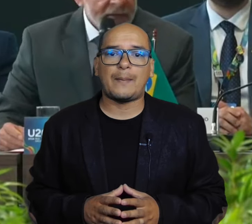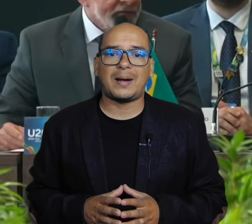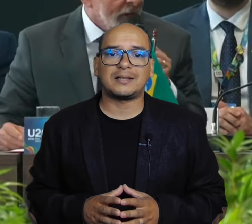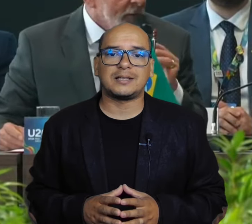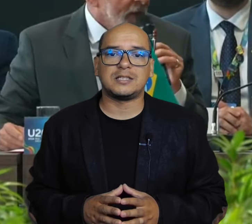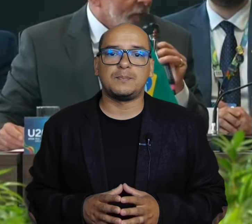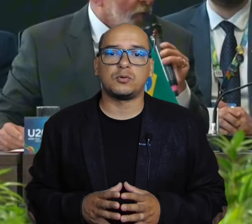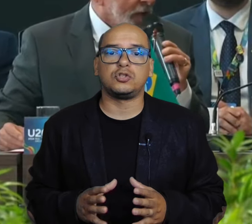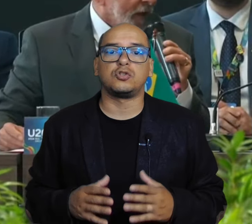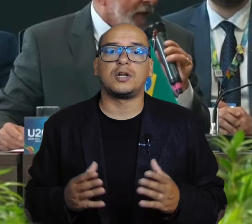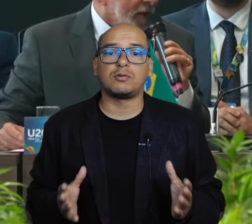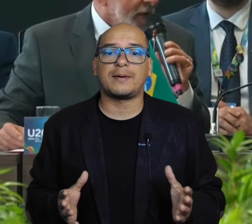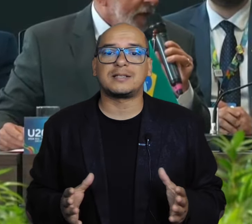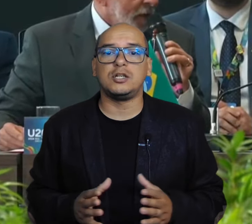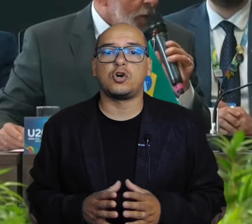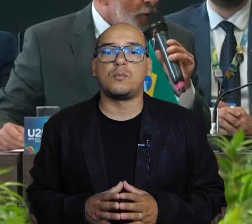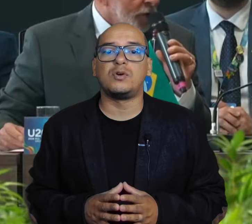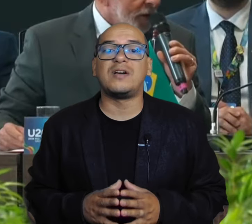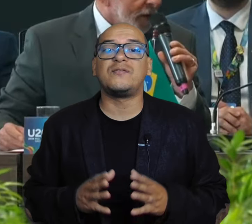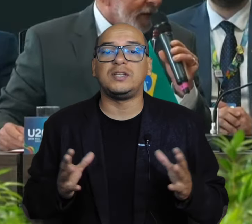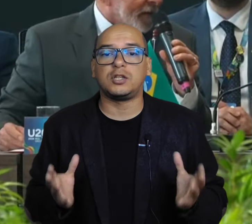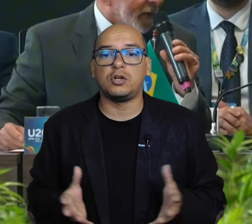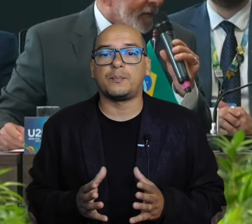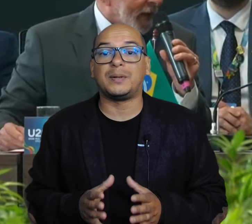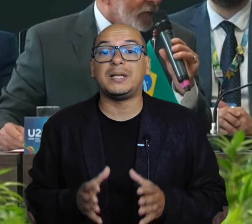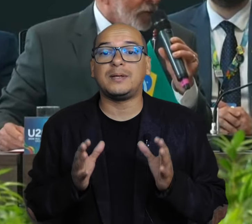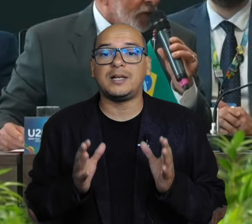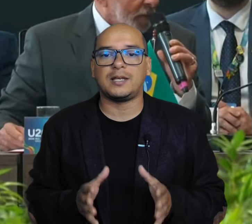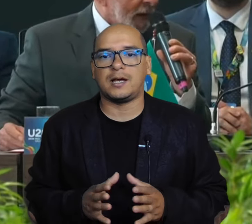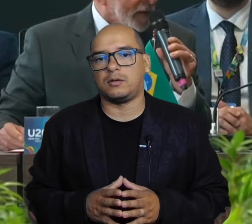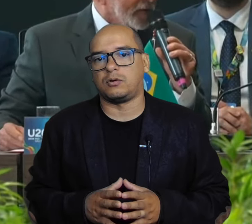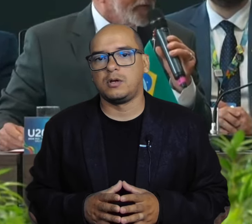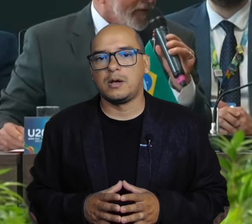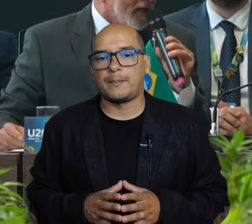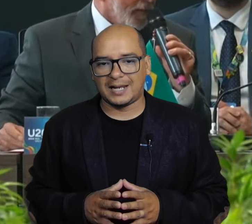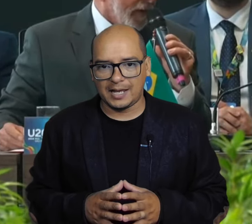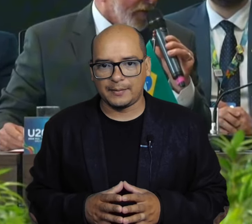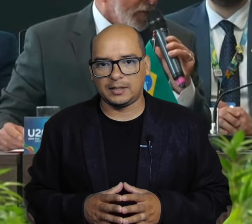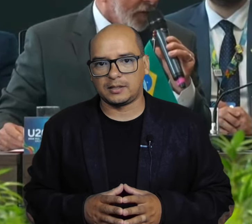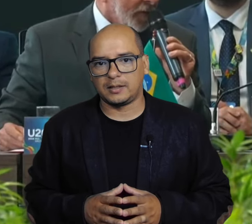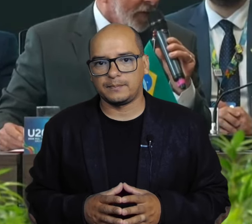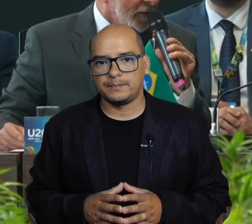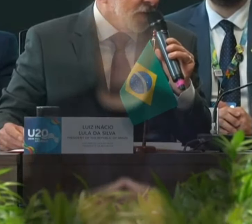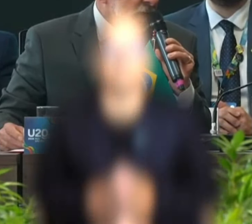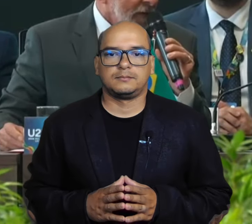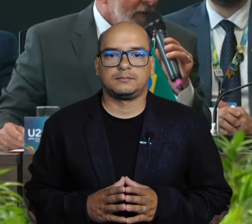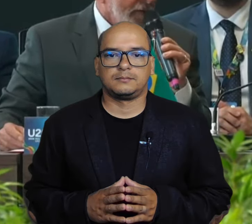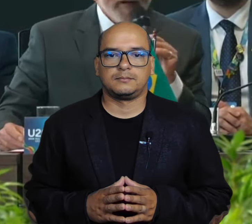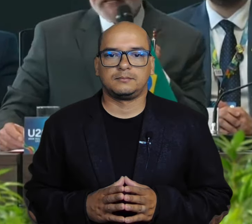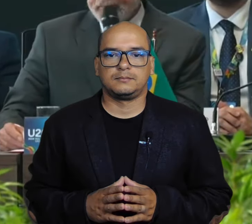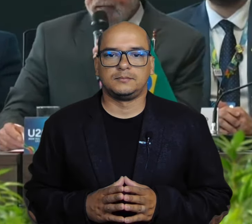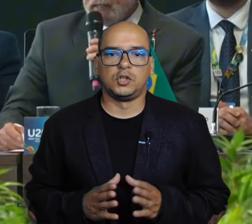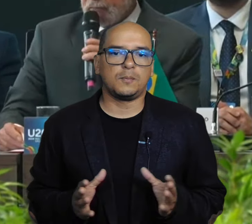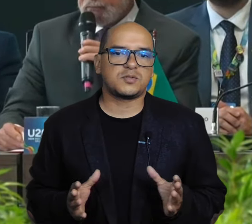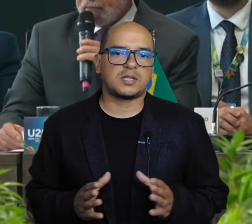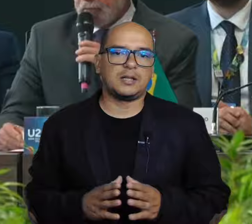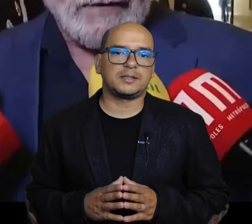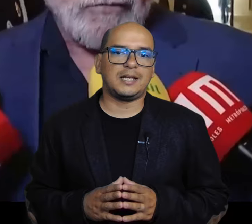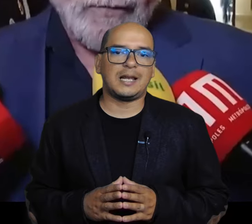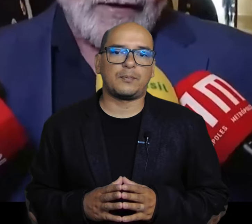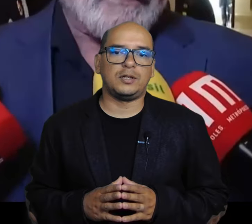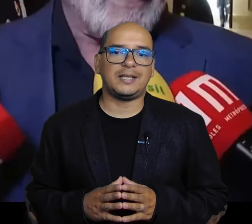partes y posicionando a Brasil como un anfitrión privilegiado para el g20 no obstante la política